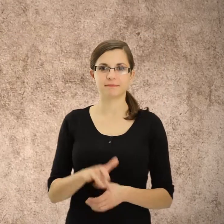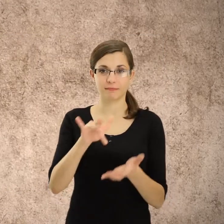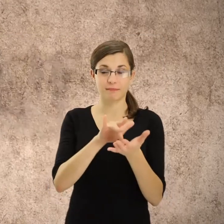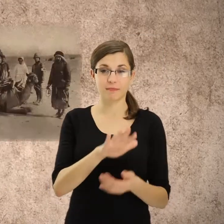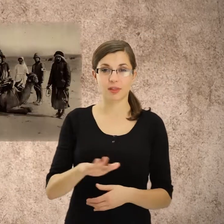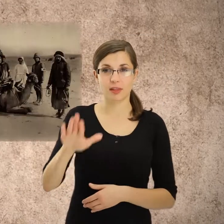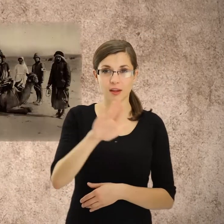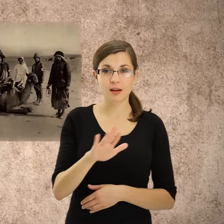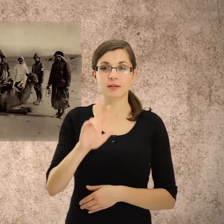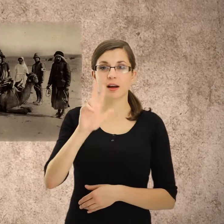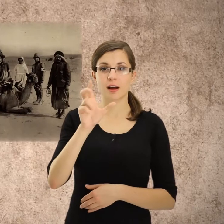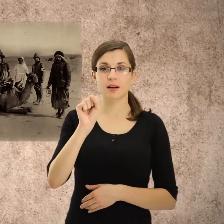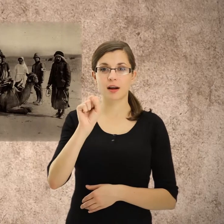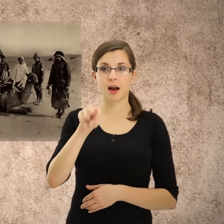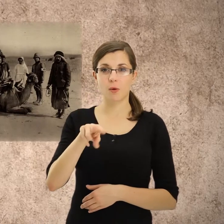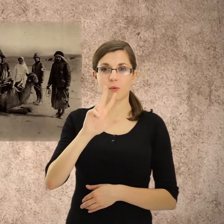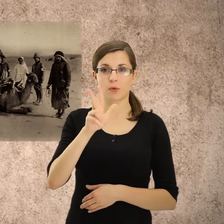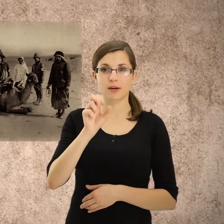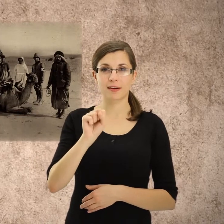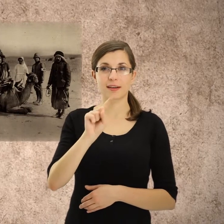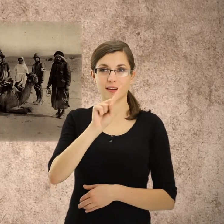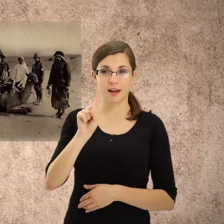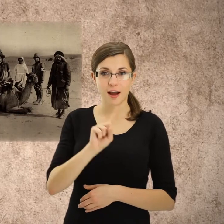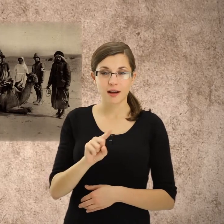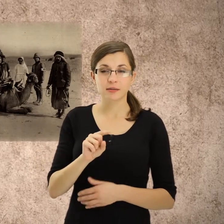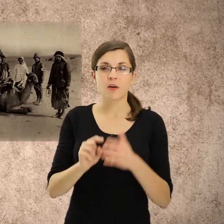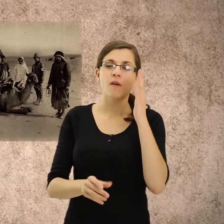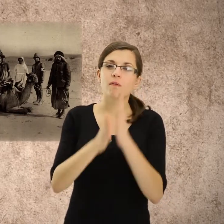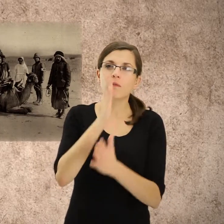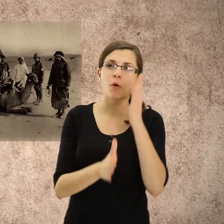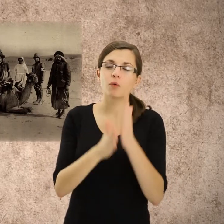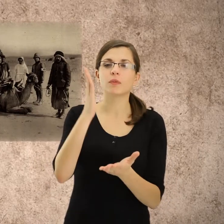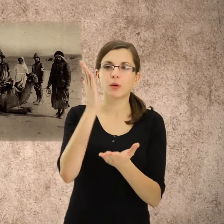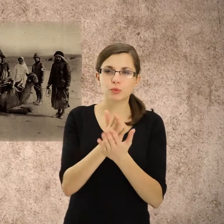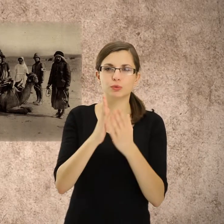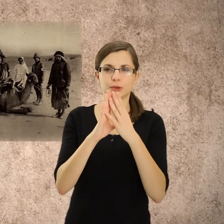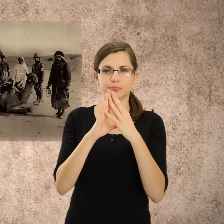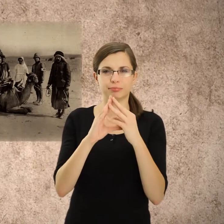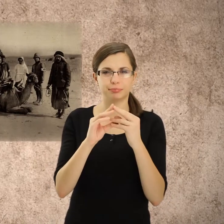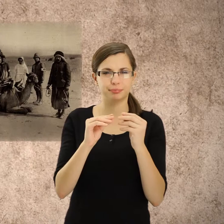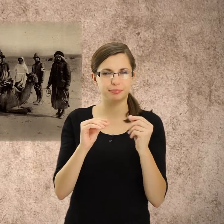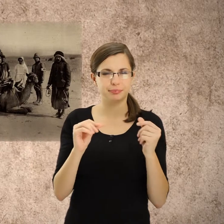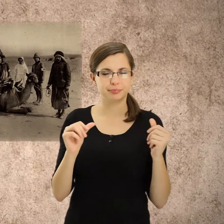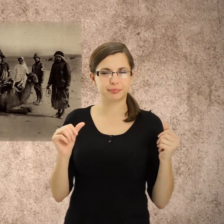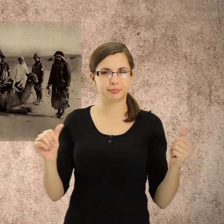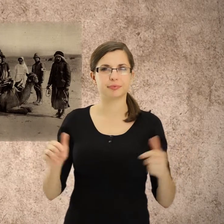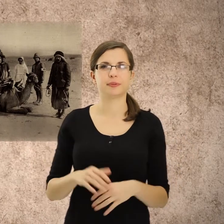Na Kaukazie walki wygasły.